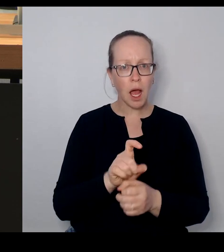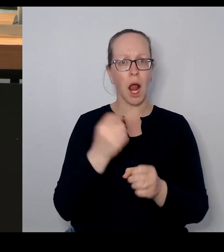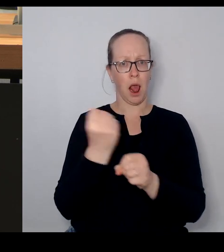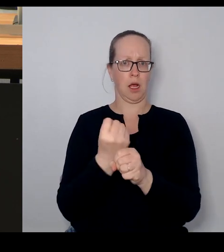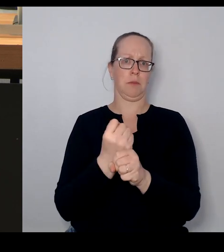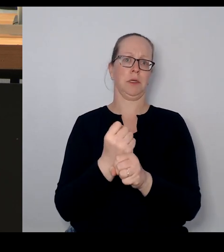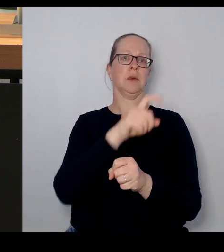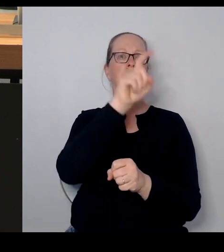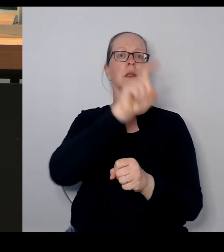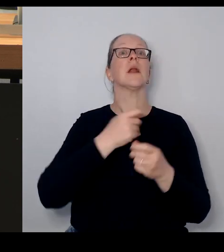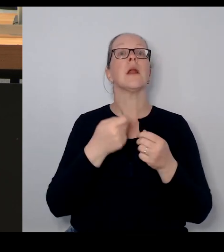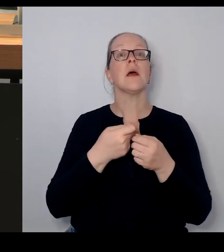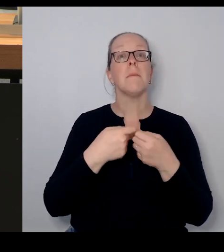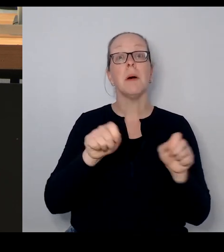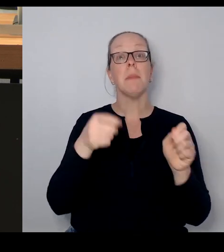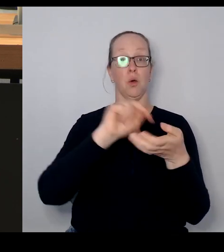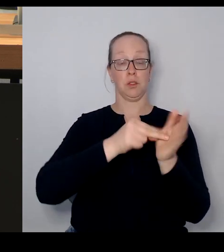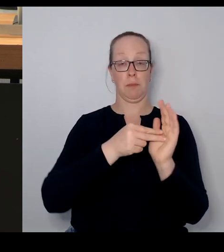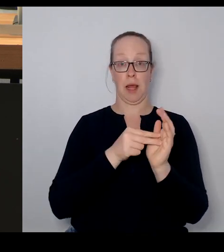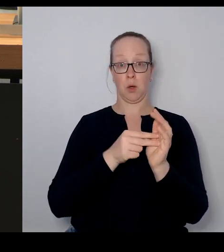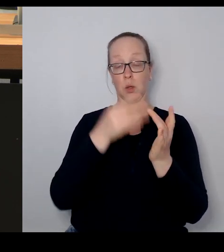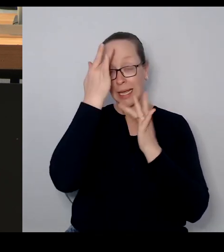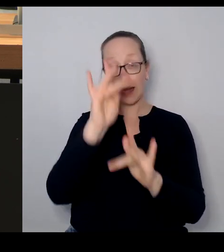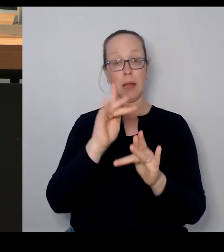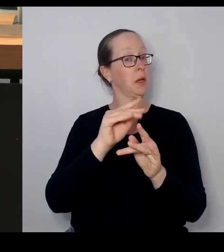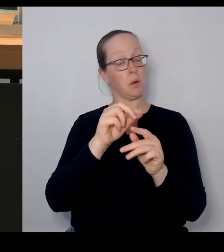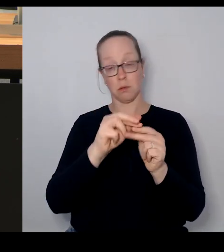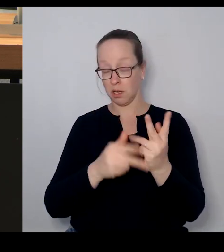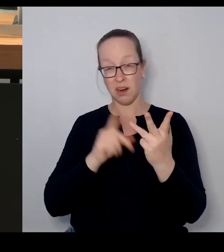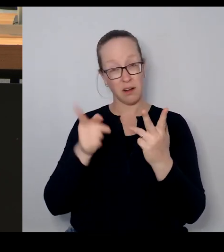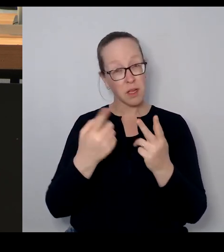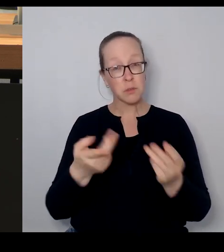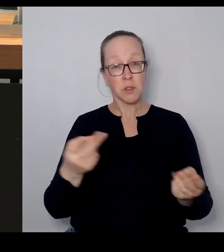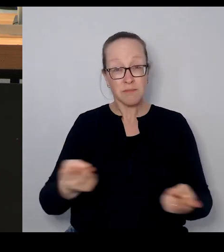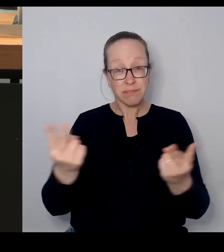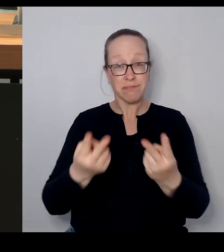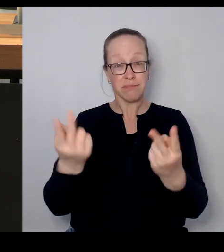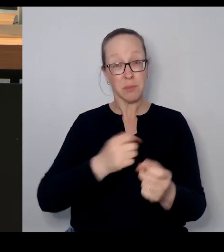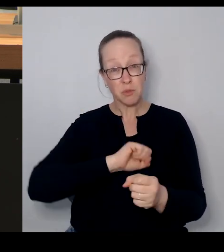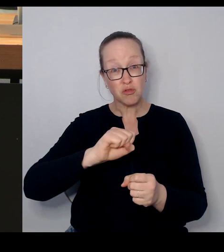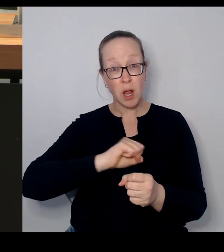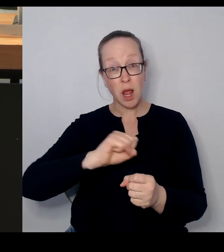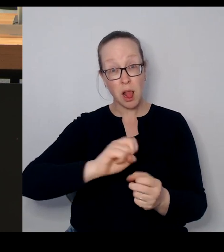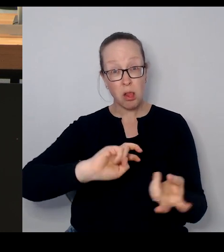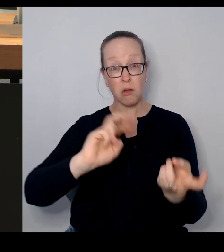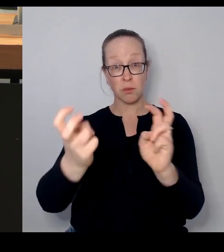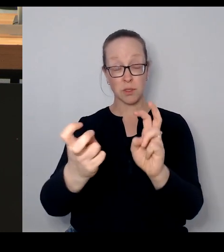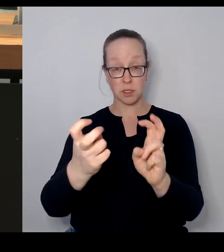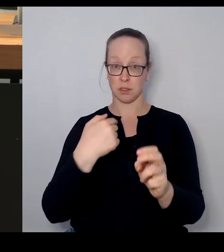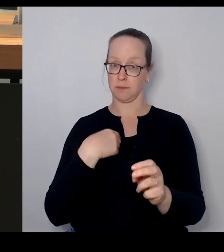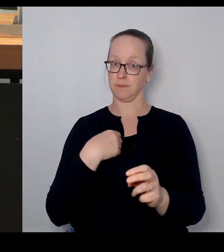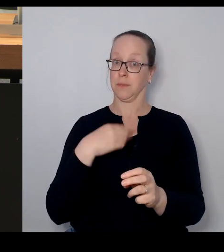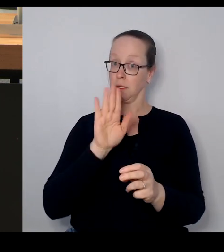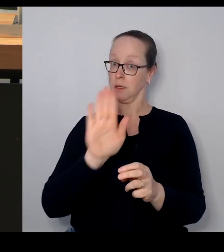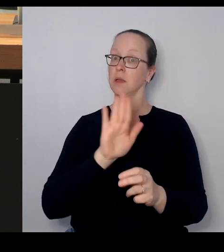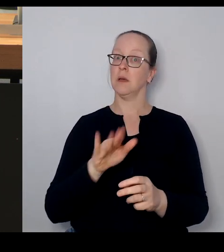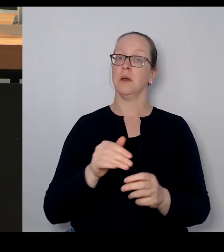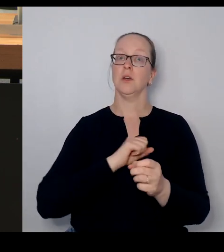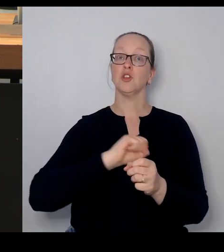Und ich hoffe, das alles steht in Ihrem Schneller Bauen Gesetz. Der Presse konnte man entnehmen, da steht hauptsächlich drin, dass sie den Naturschutz aufheben wollen.